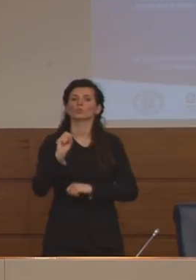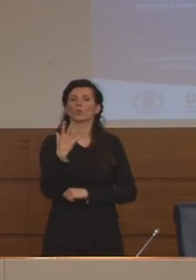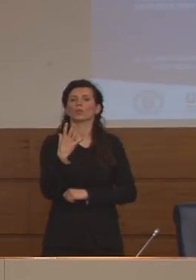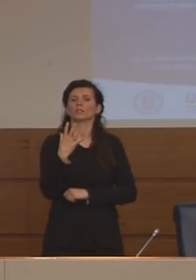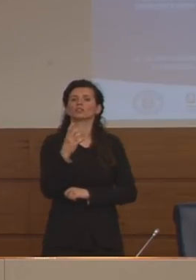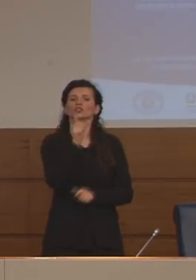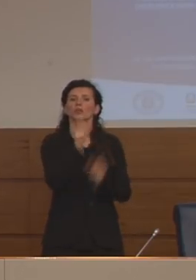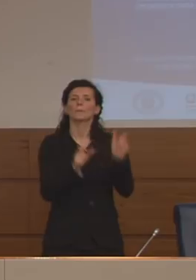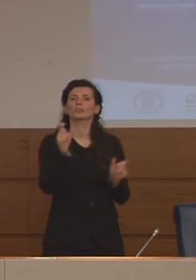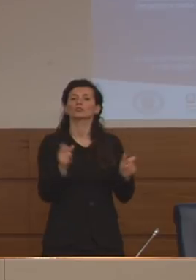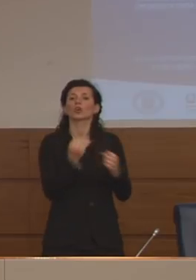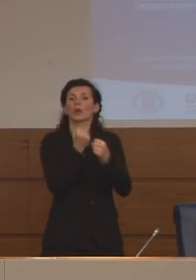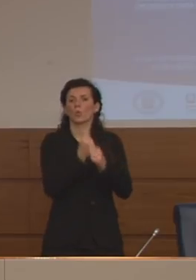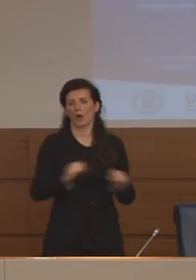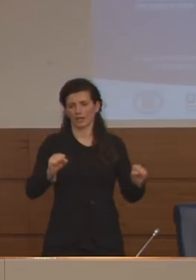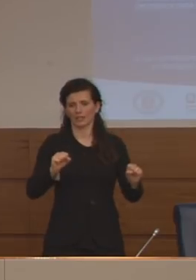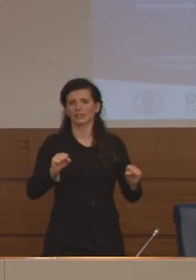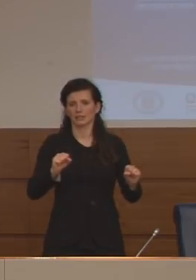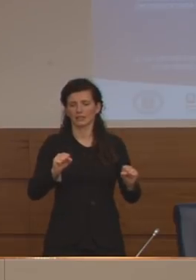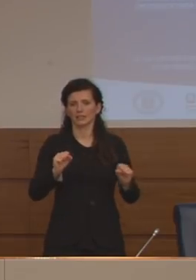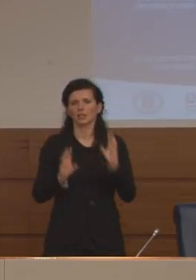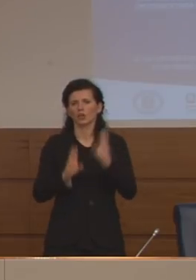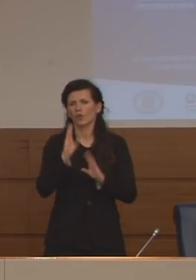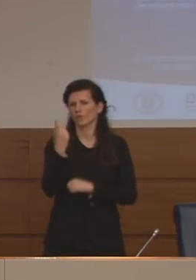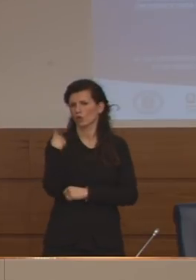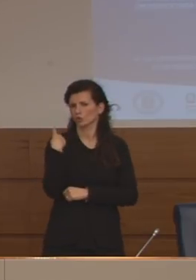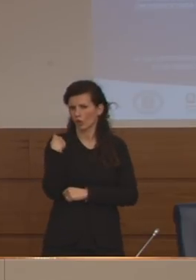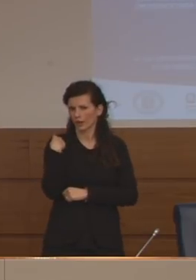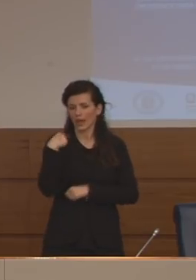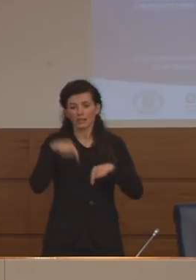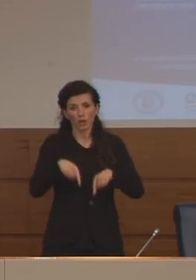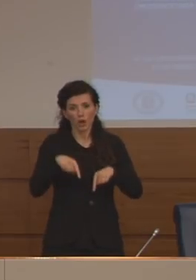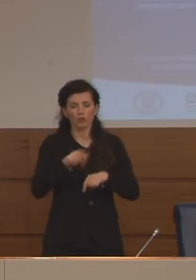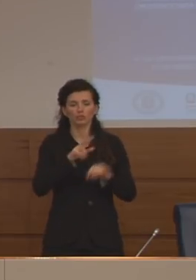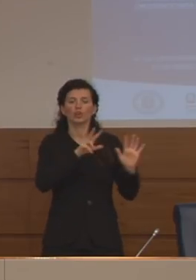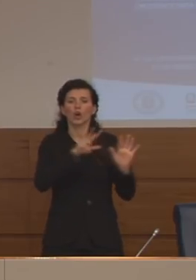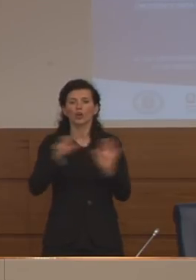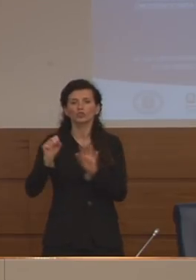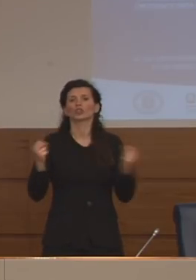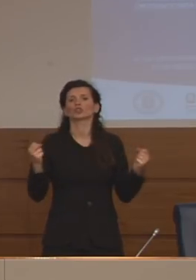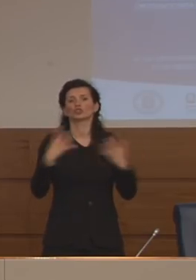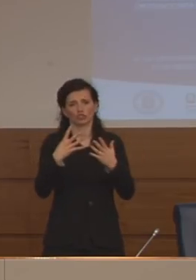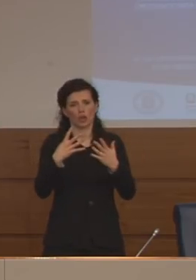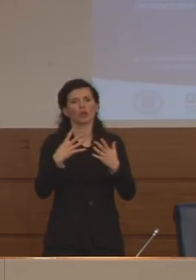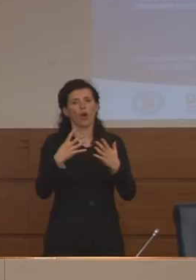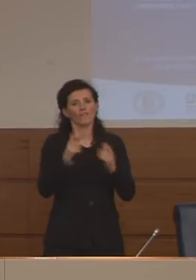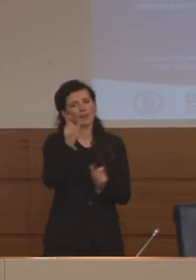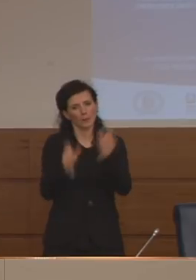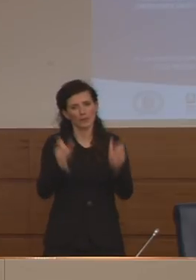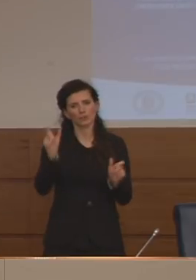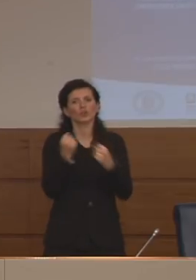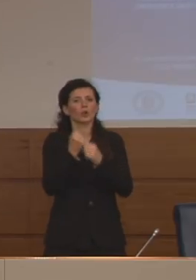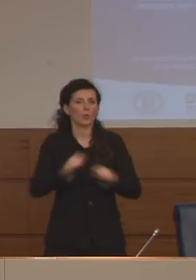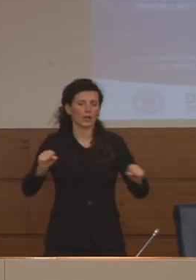pazienti. Rispetto a ieri le persone guarite sono 819 in più. Per quanto